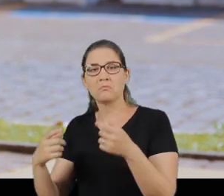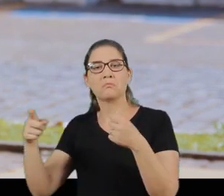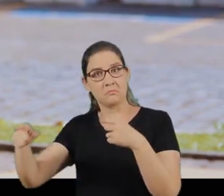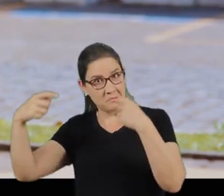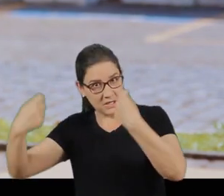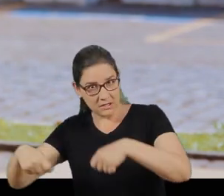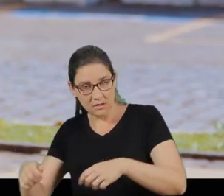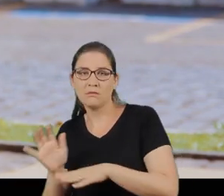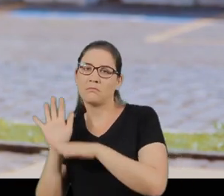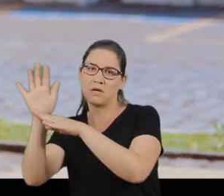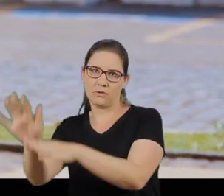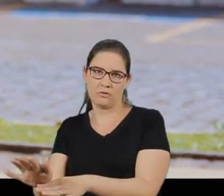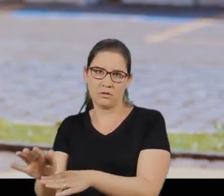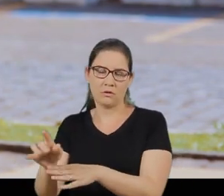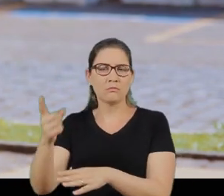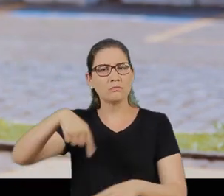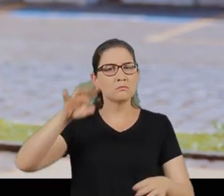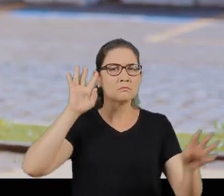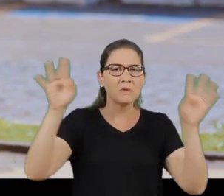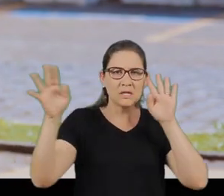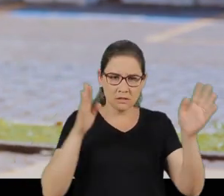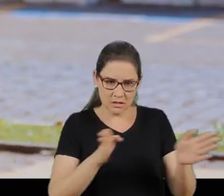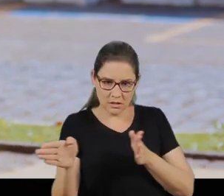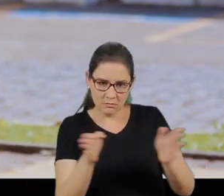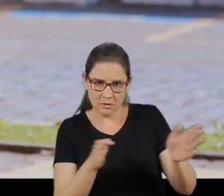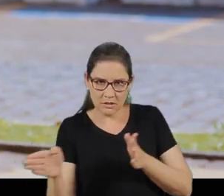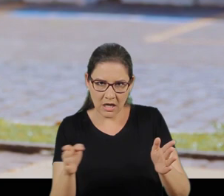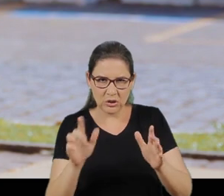diferentes situações. Nós entendemos a acessibilidade como um